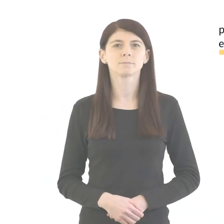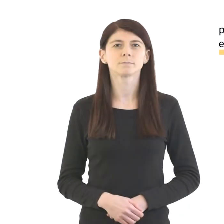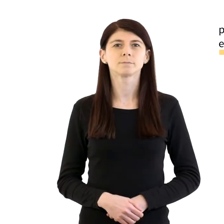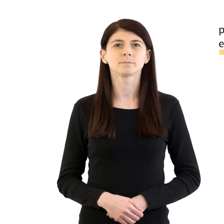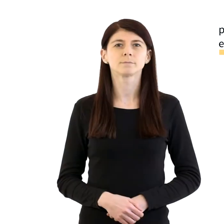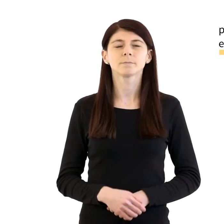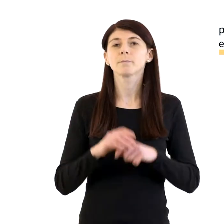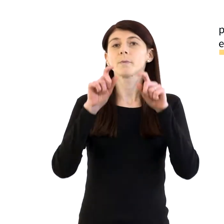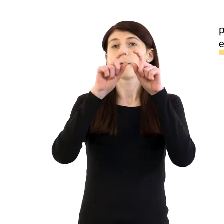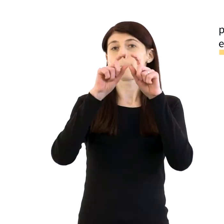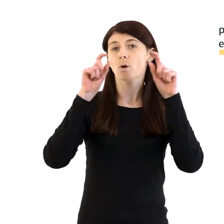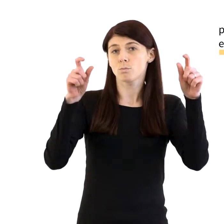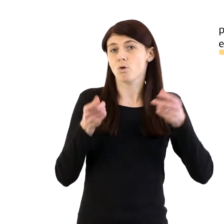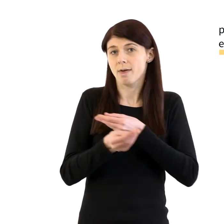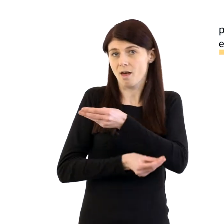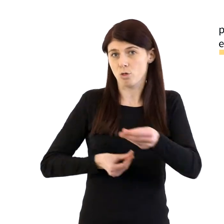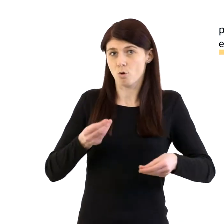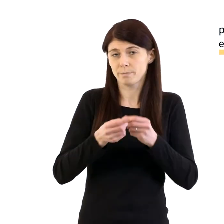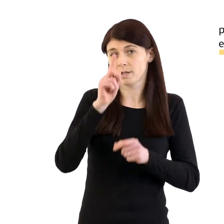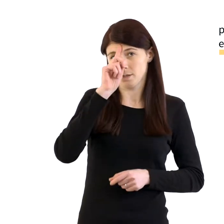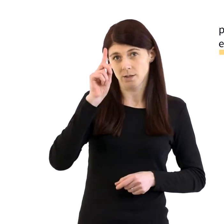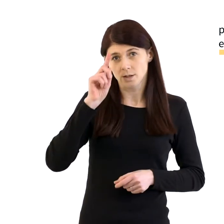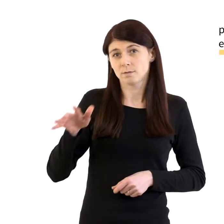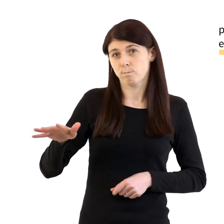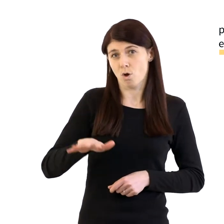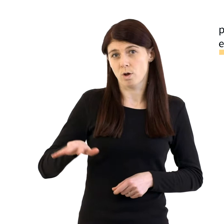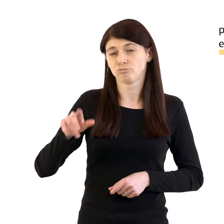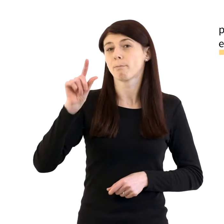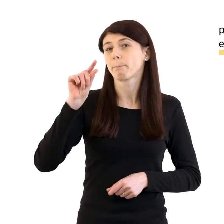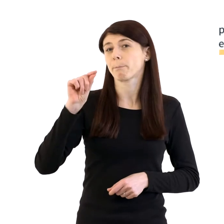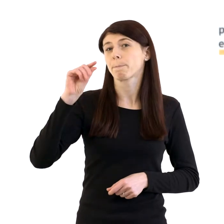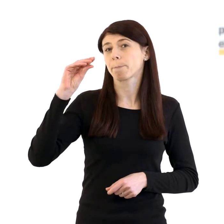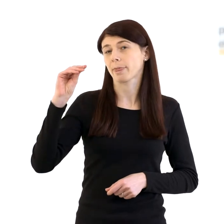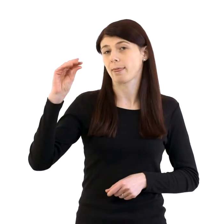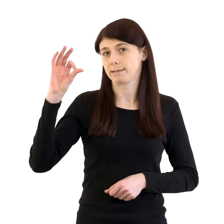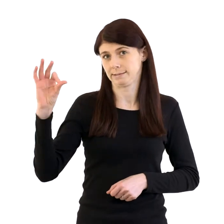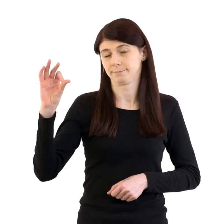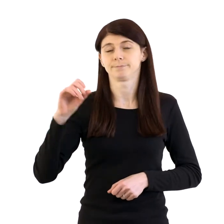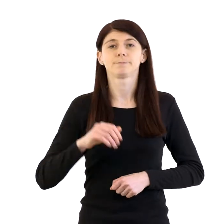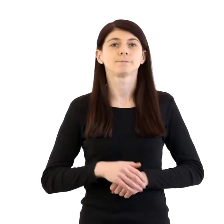Podmiot ekonomii społecznej (PES)